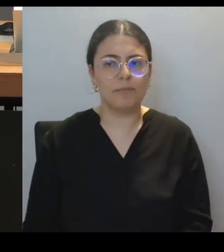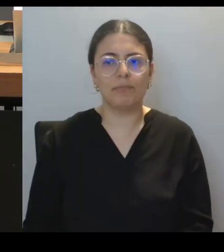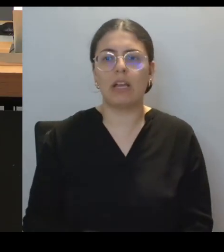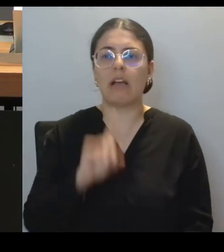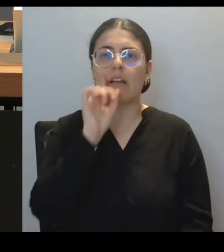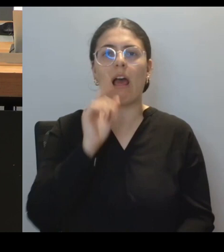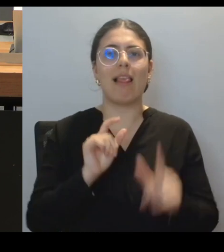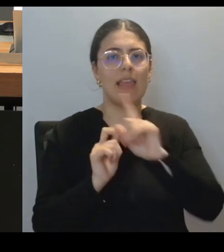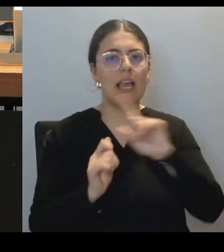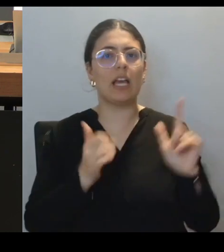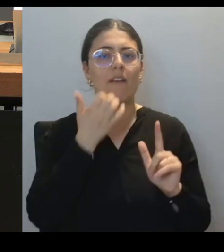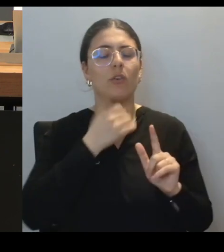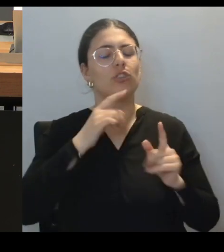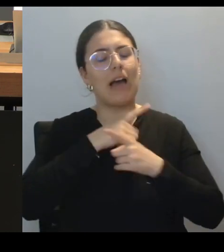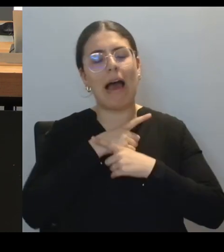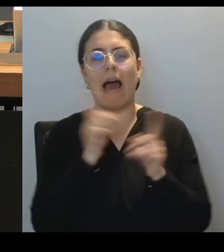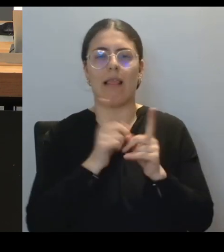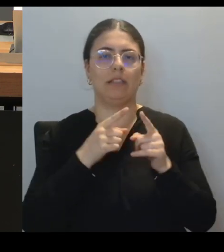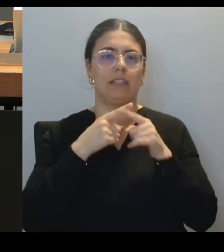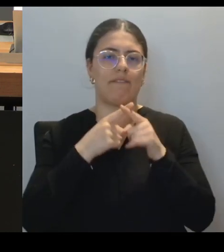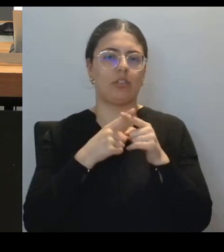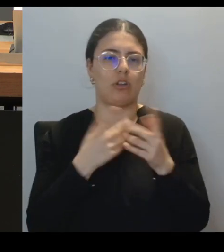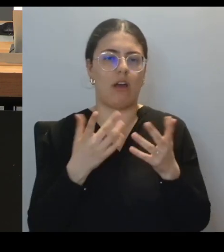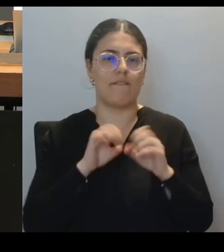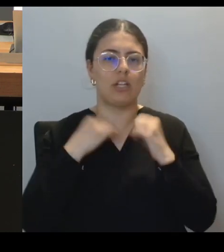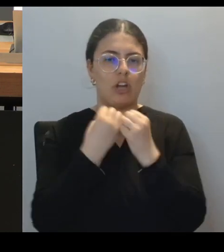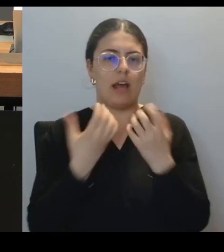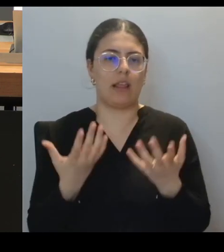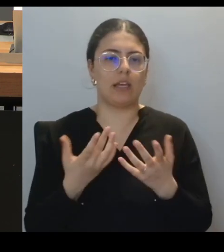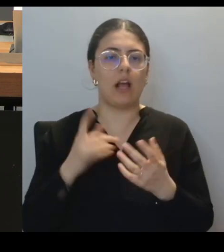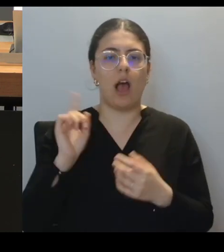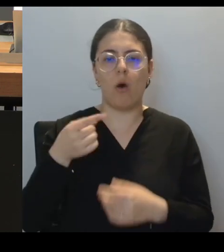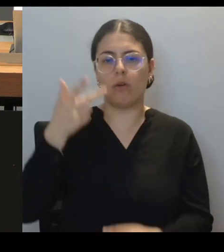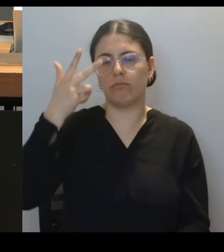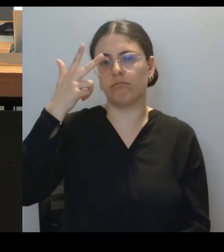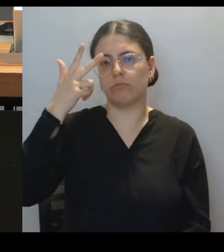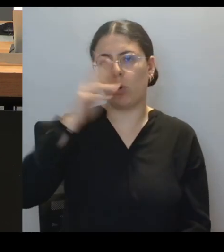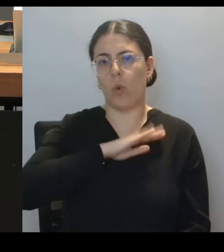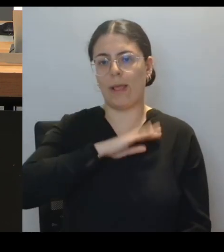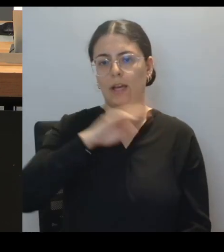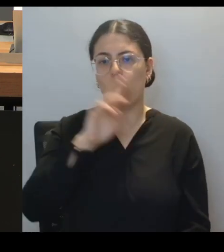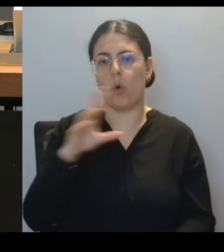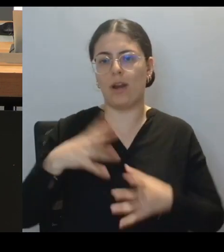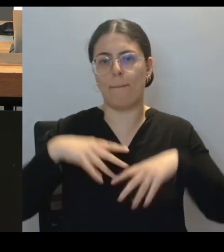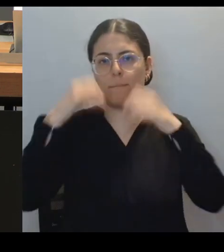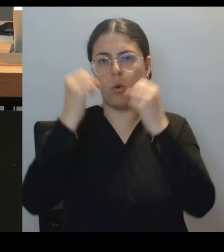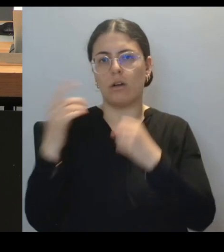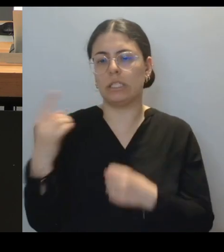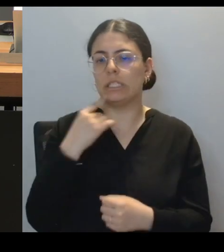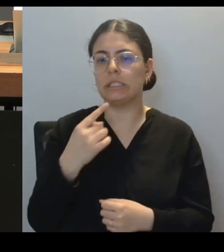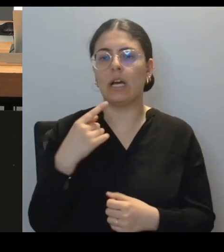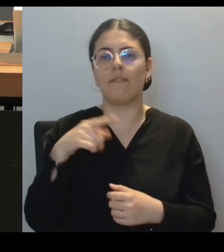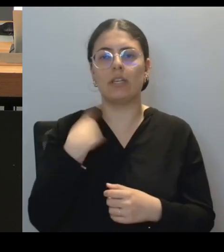Ronneburg sogar gefordert dass wir keine privaten Baufirmen mehr brauchen, sondern wir müssten staatliche Baufirmen haben,